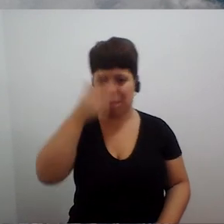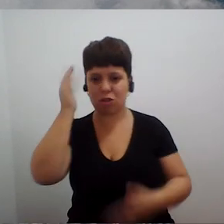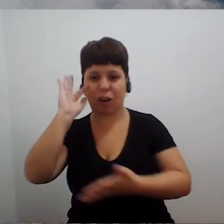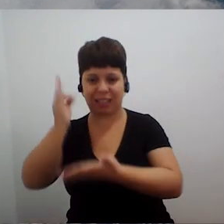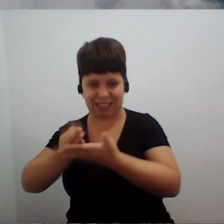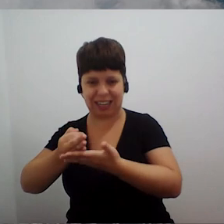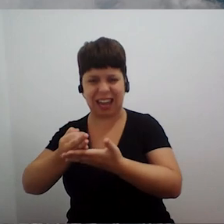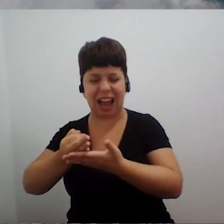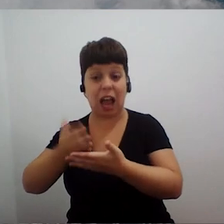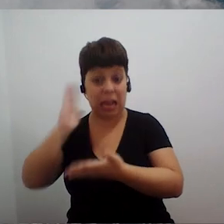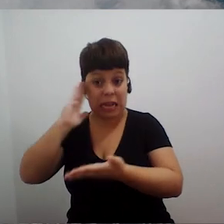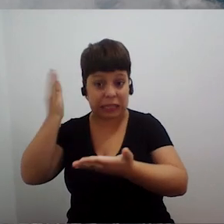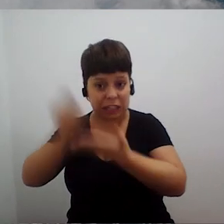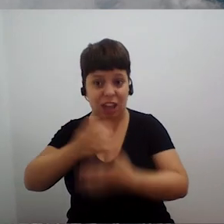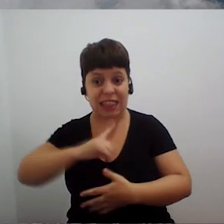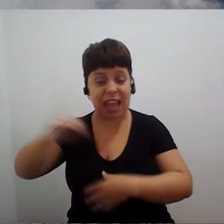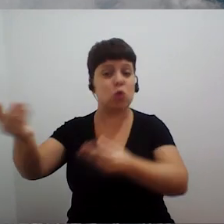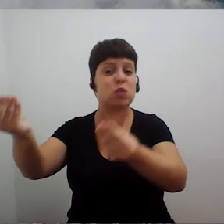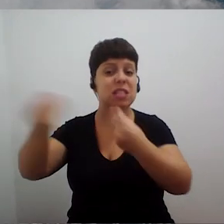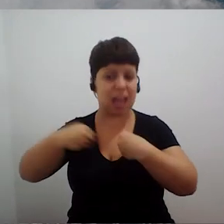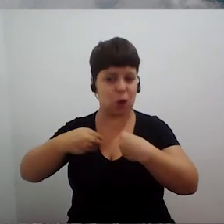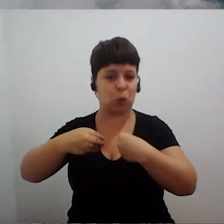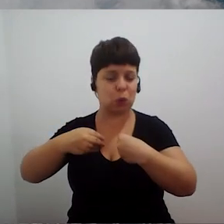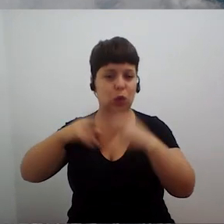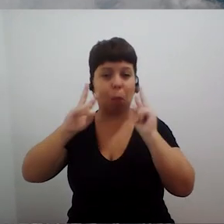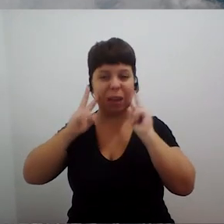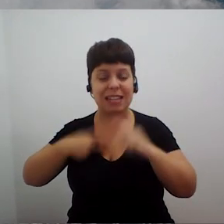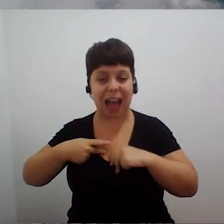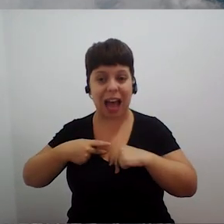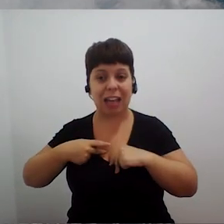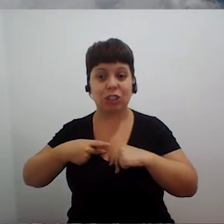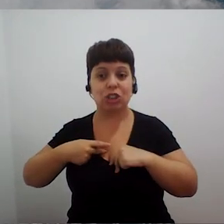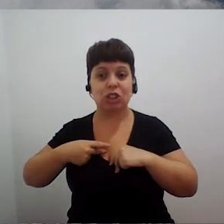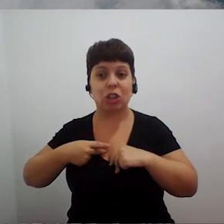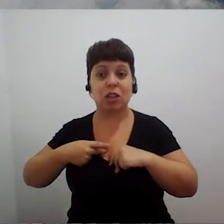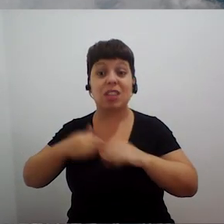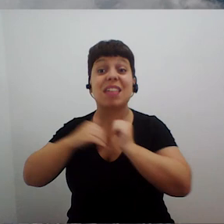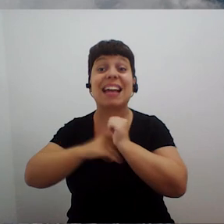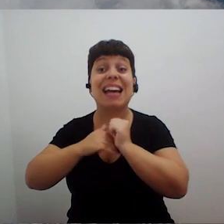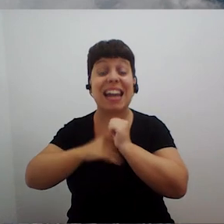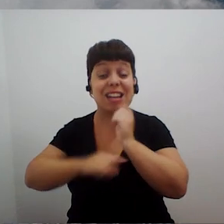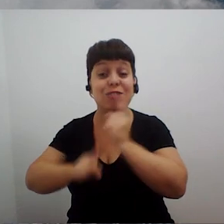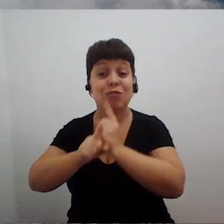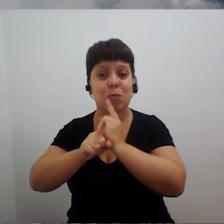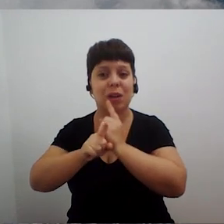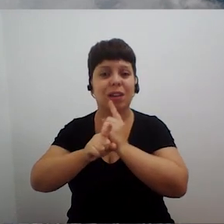creem que Deus deu para humanidade conhecer os segredos da criação e eu acho que aqueles que